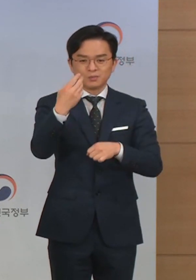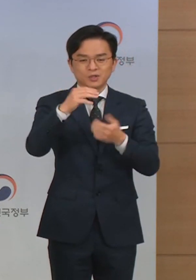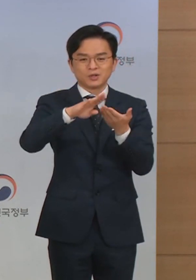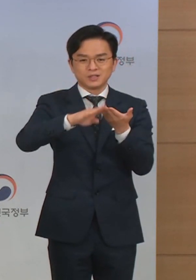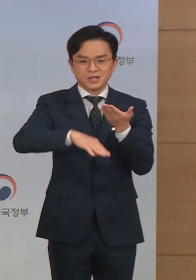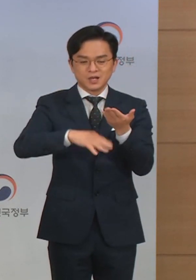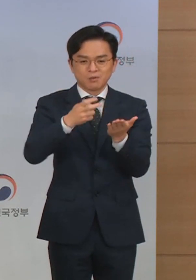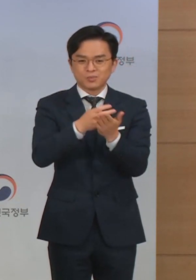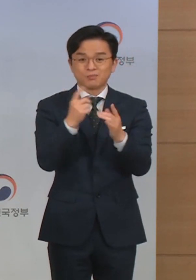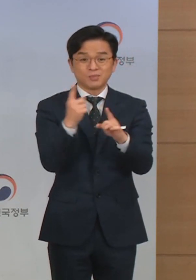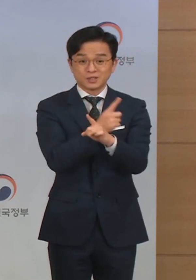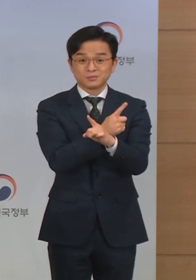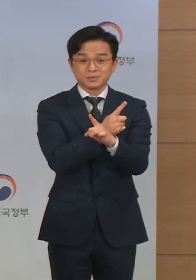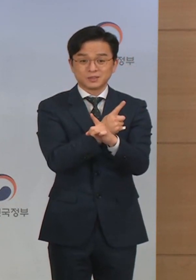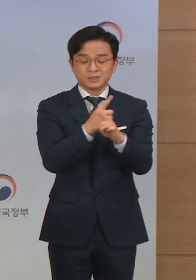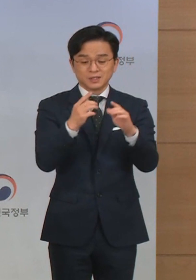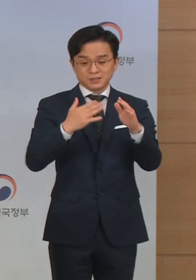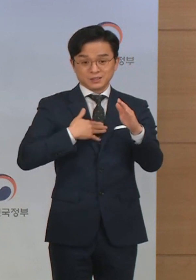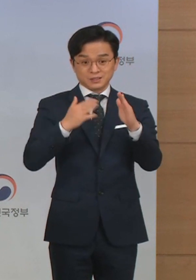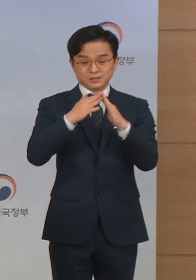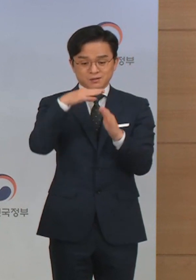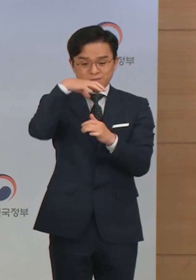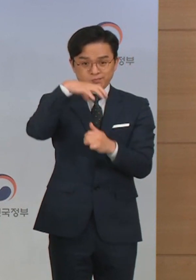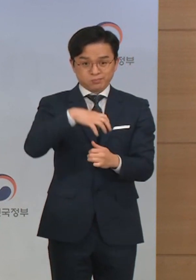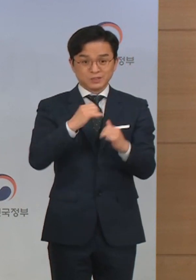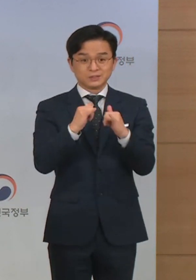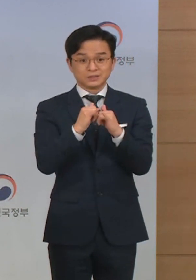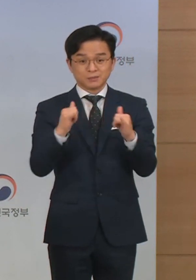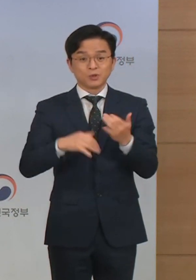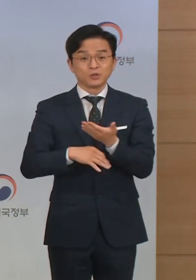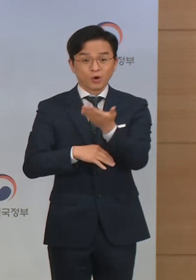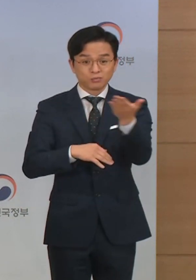자가격리를 하고 계신 분들께서 상황의 엄중함을 인식하고